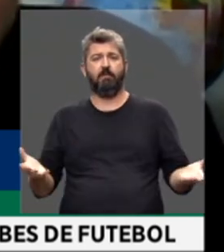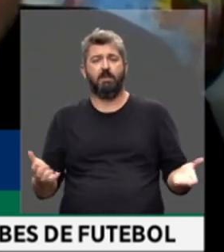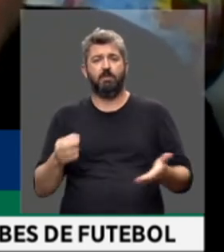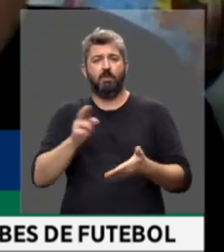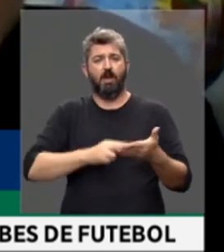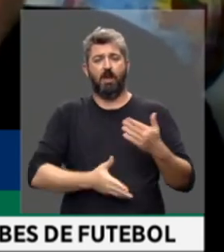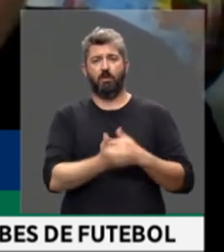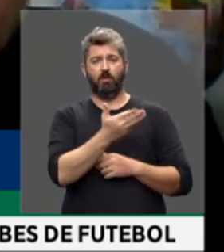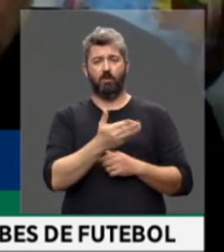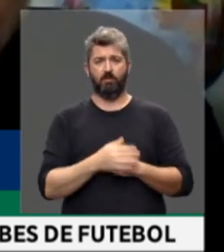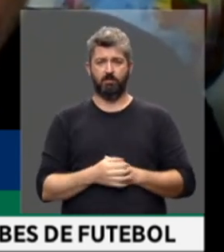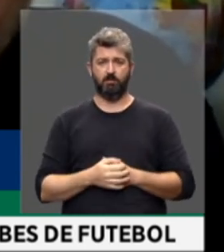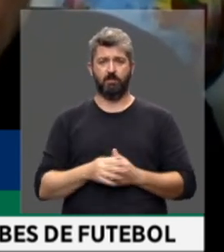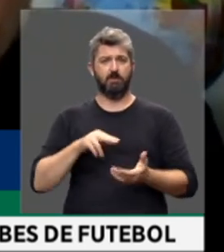PELA INFORMAÇÃO QUE EU TENHO... FEZ DESTAQUES, ENTÃ